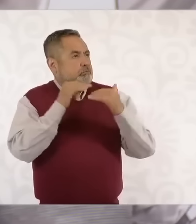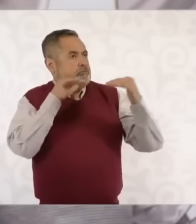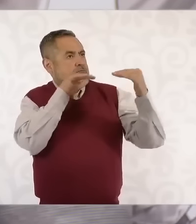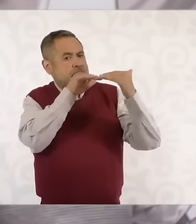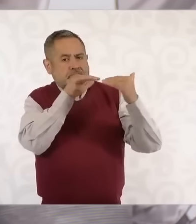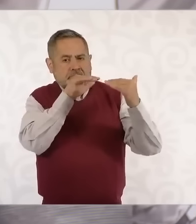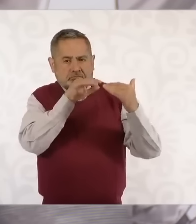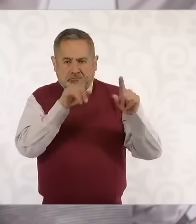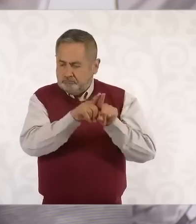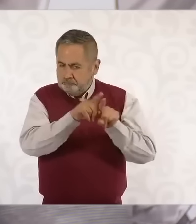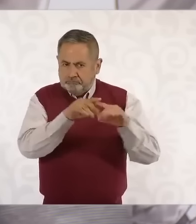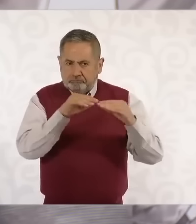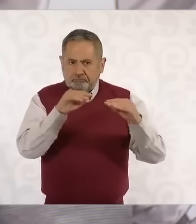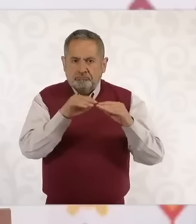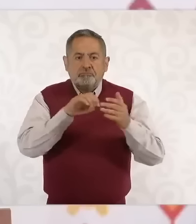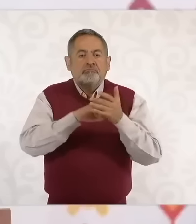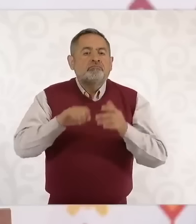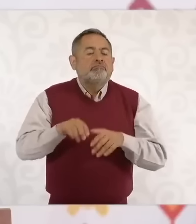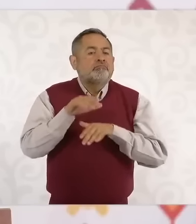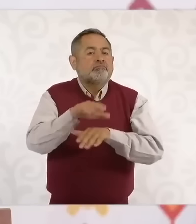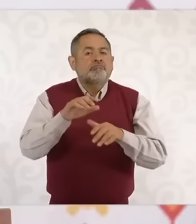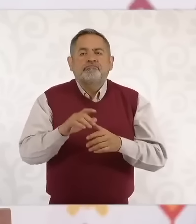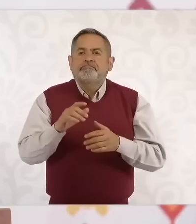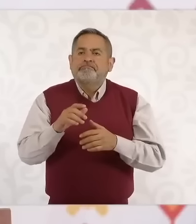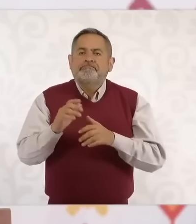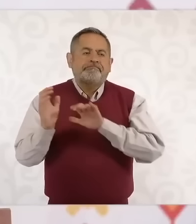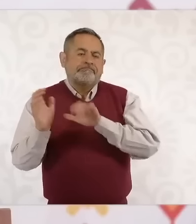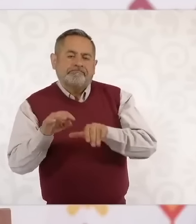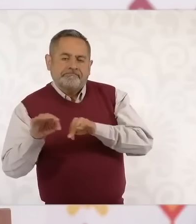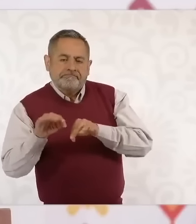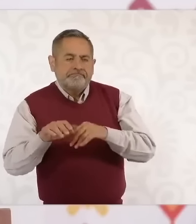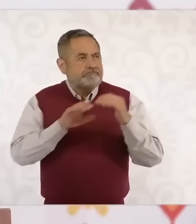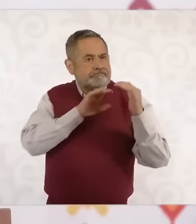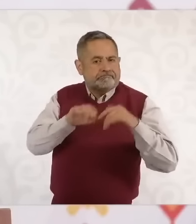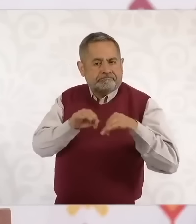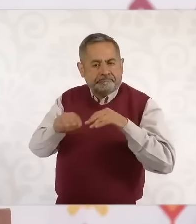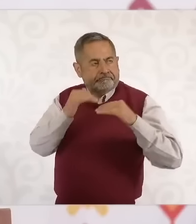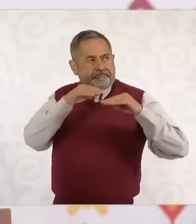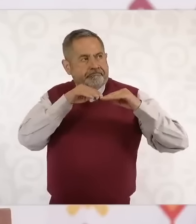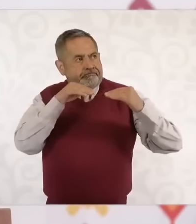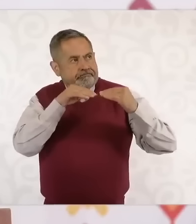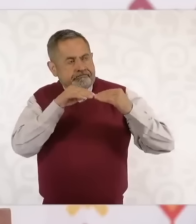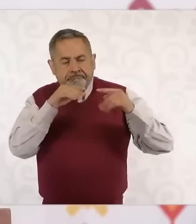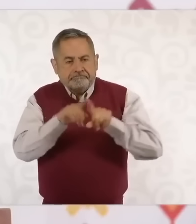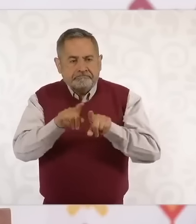de los mecanismos, por ejemplo, el mecanismo laboral y en otras en otras áreas en donde